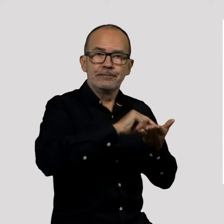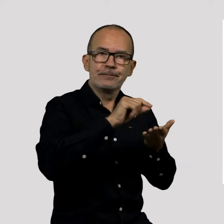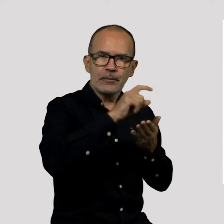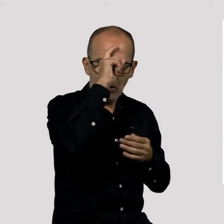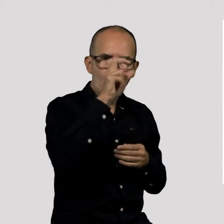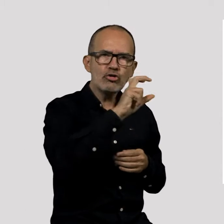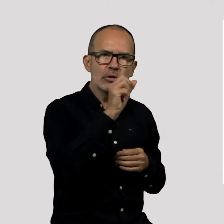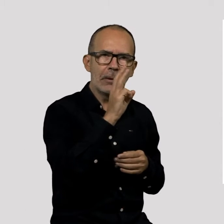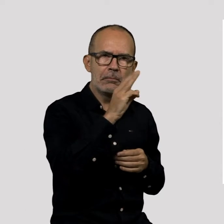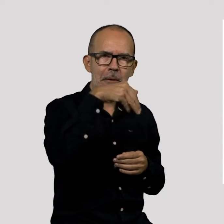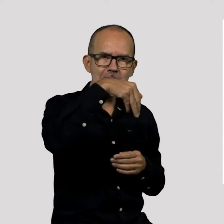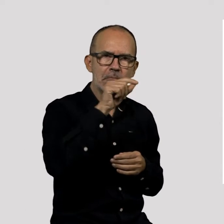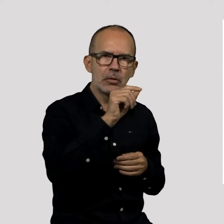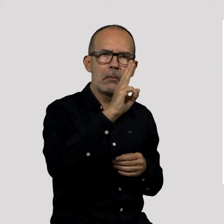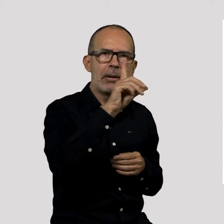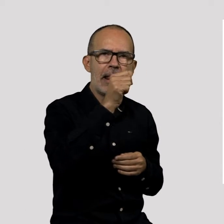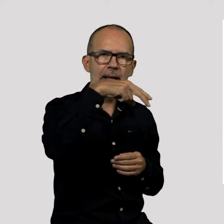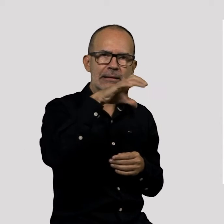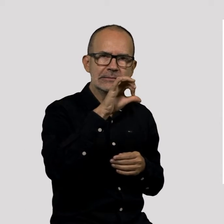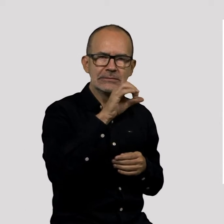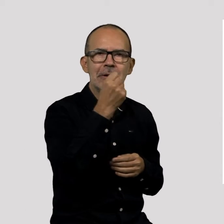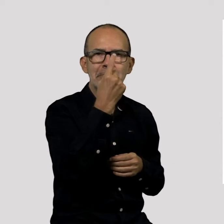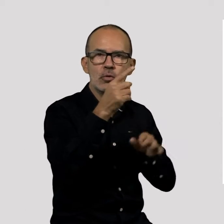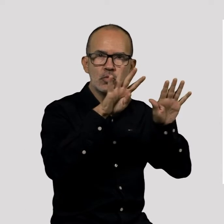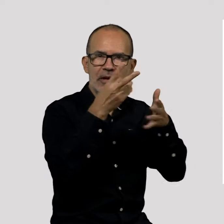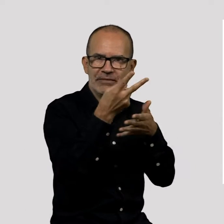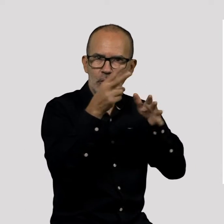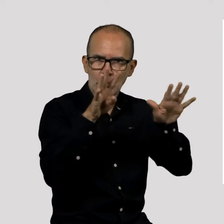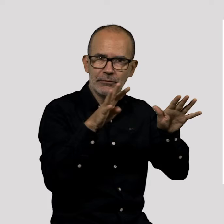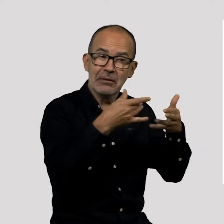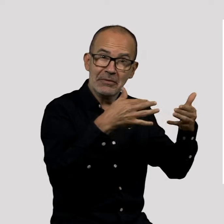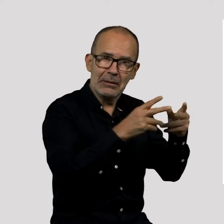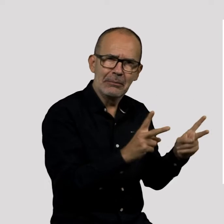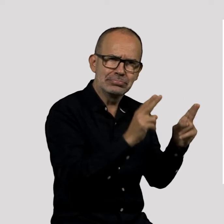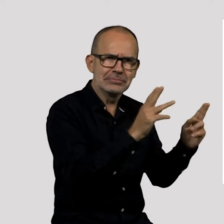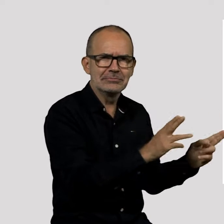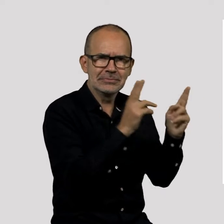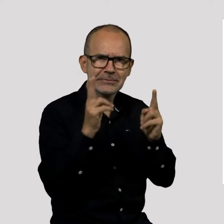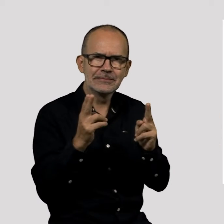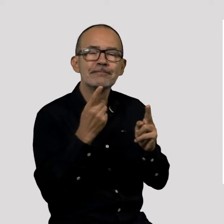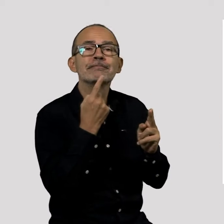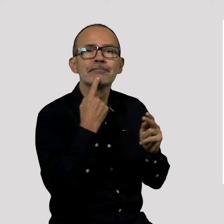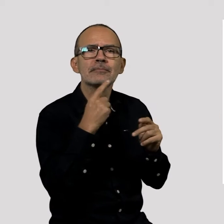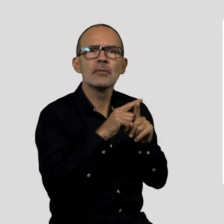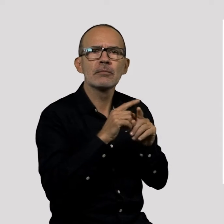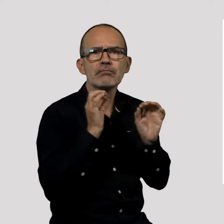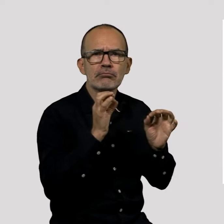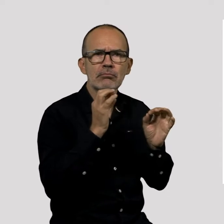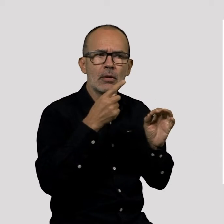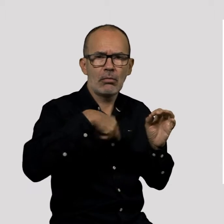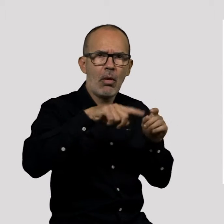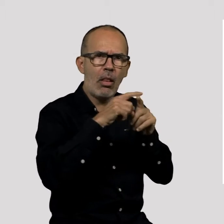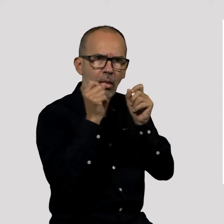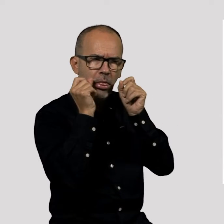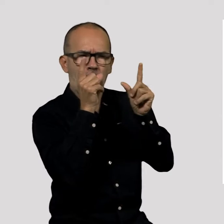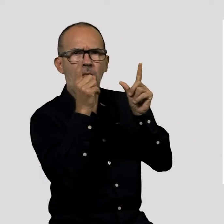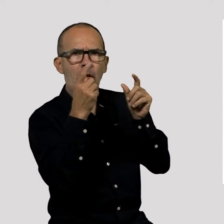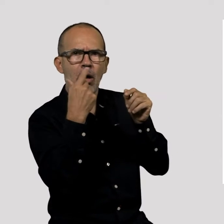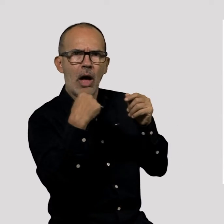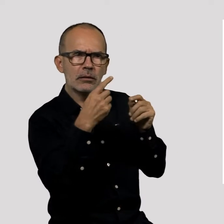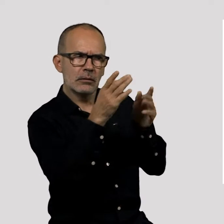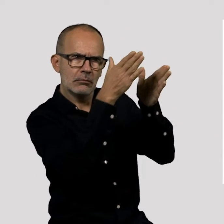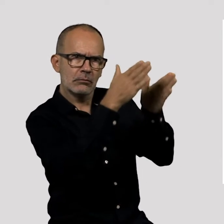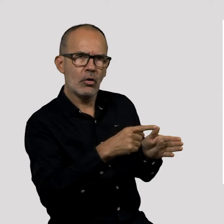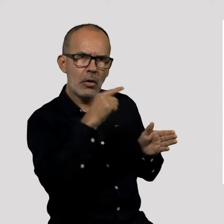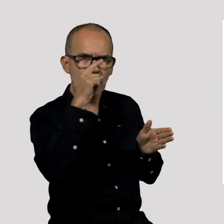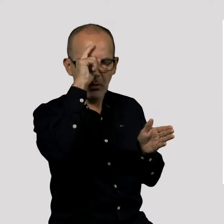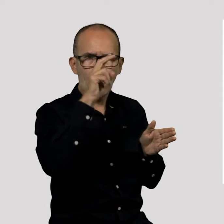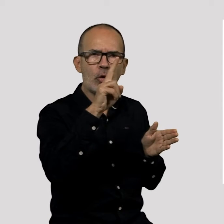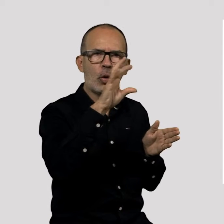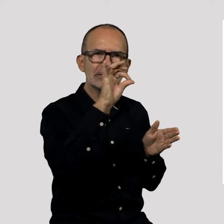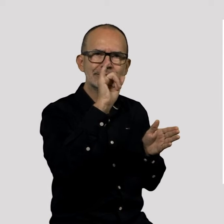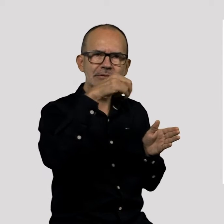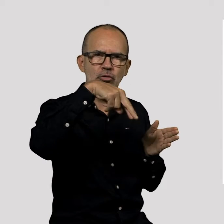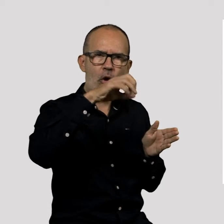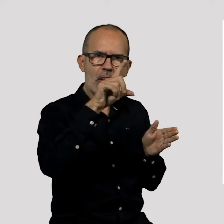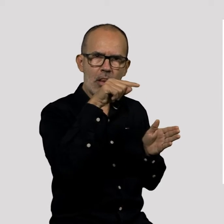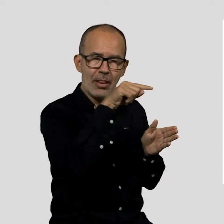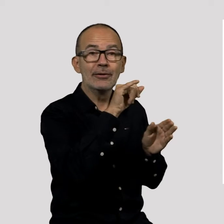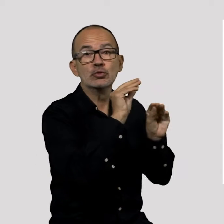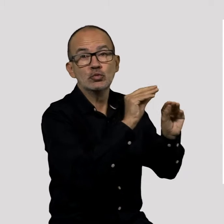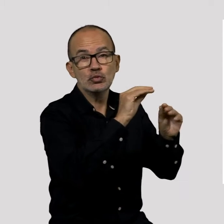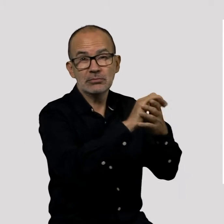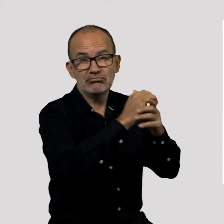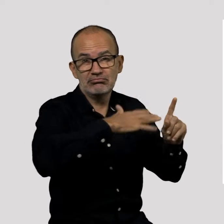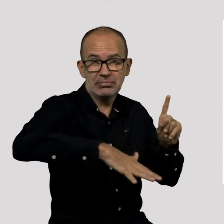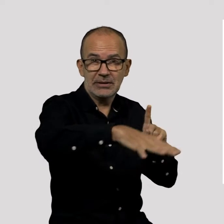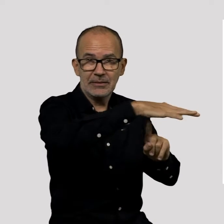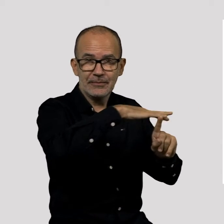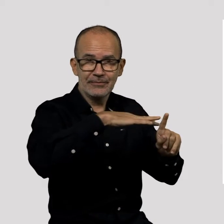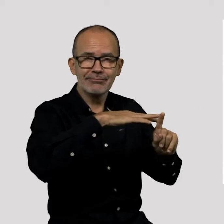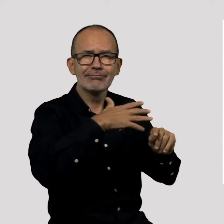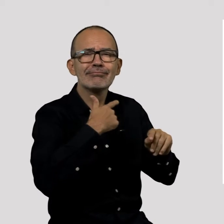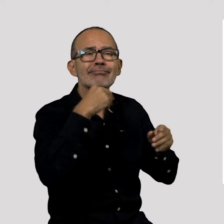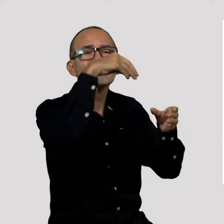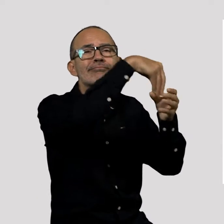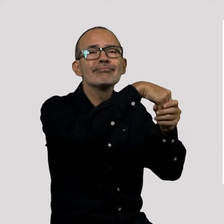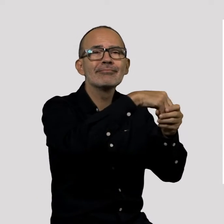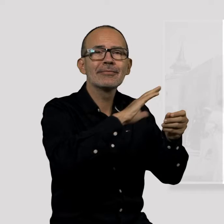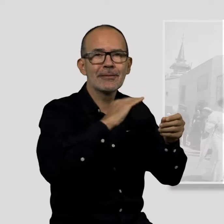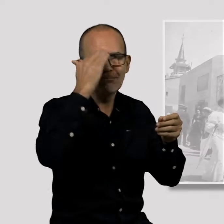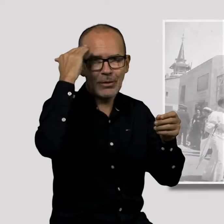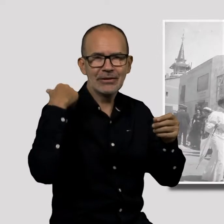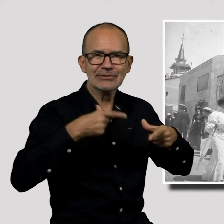«Quan la van descobrir en Rusiñol i la seva colla, Sitges era un poblet de pescadors, tranquil i ignorat...